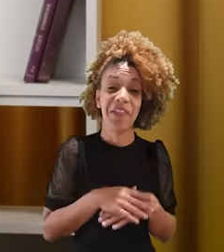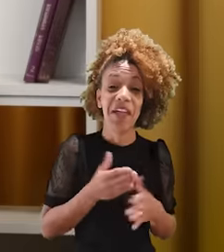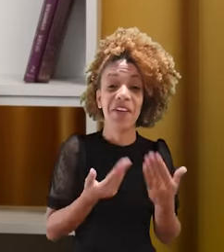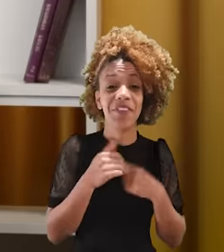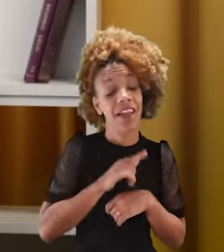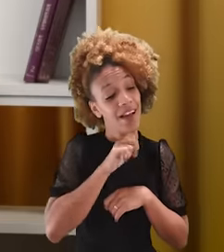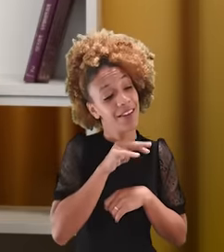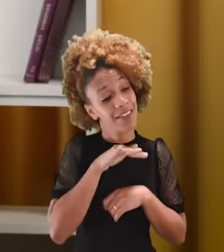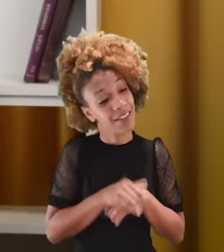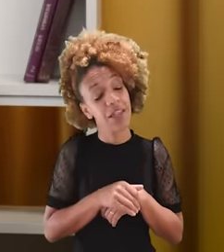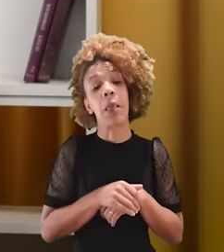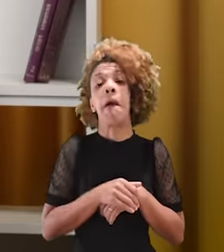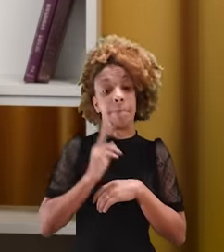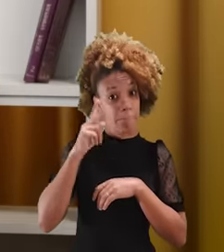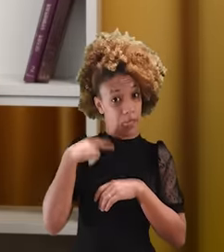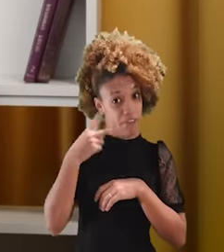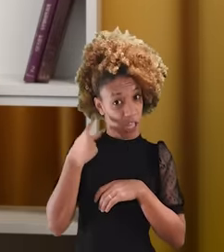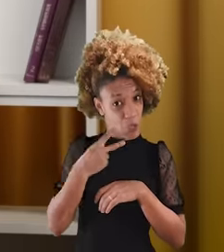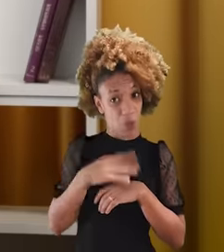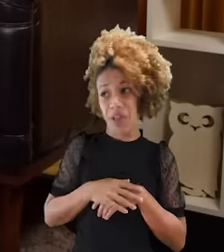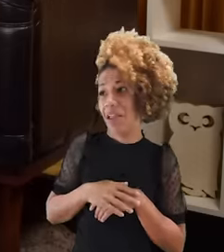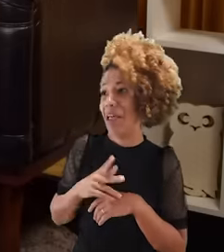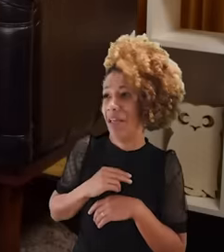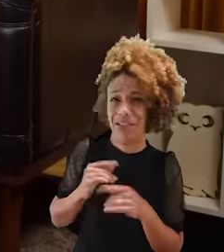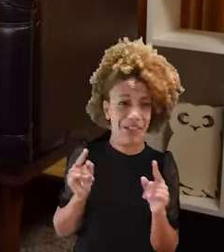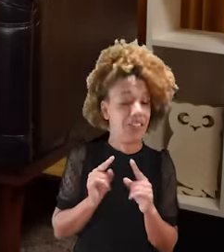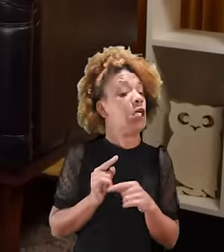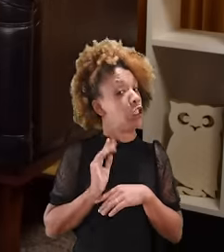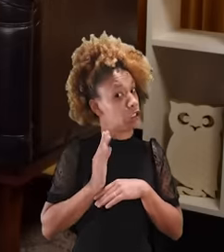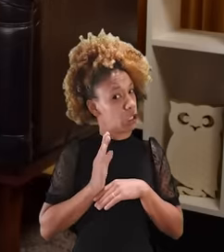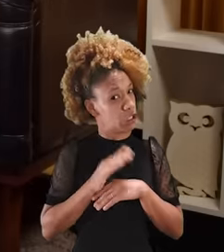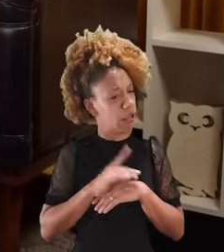Alessandra maestr PR vereadora hein esse projeto chegando tá chegando hein depois do que ela falou